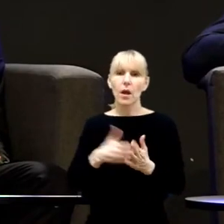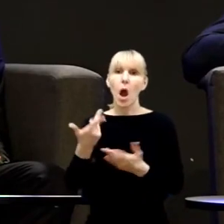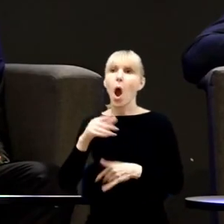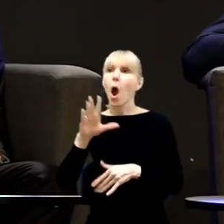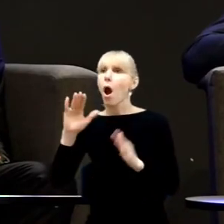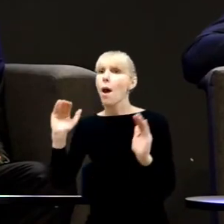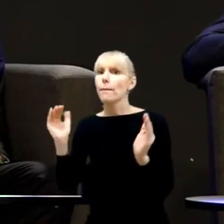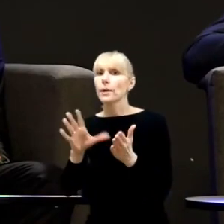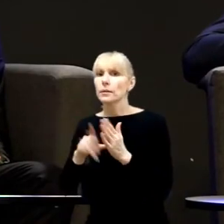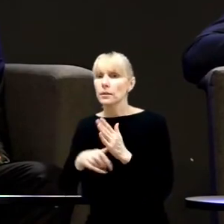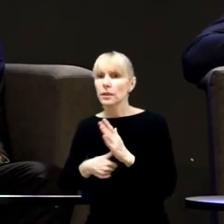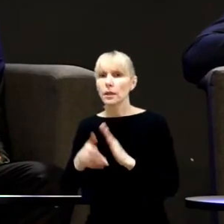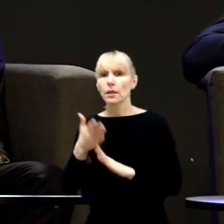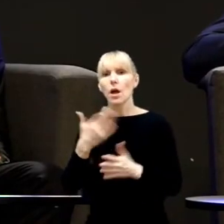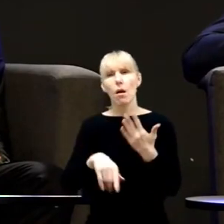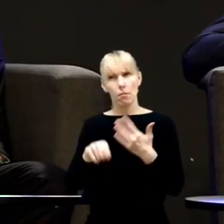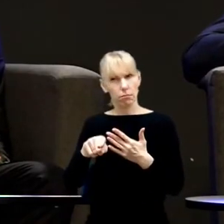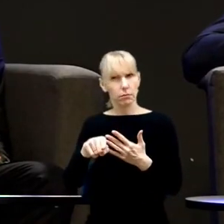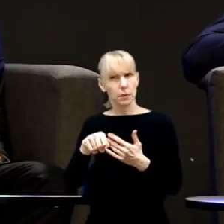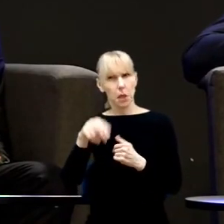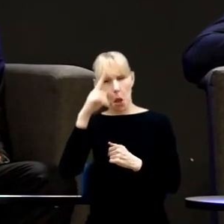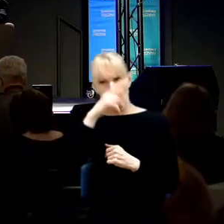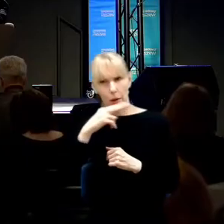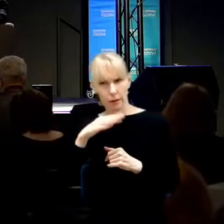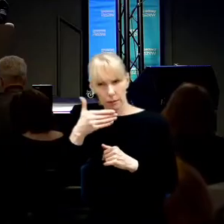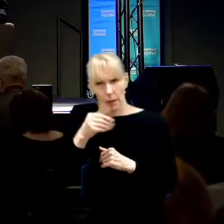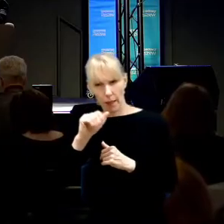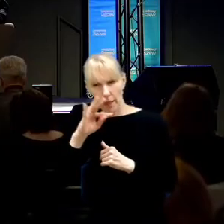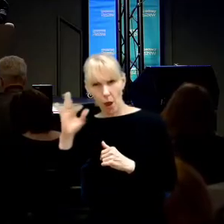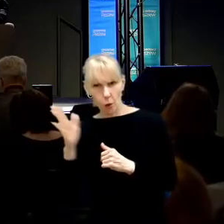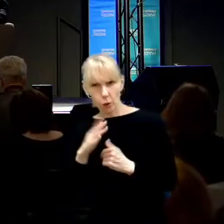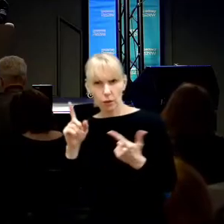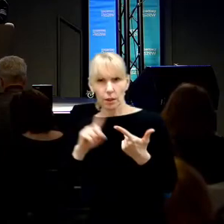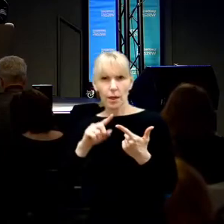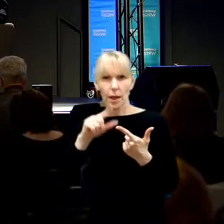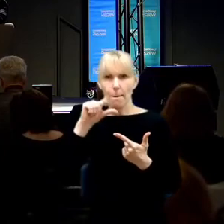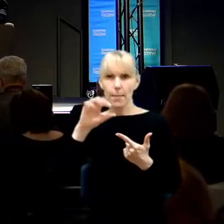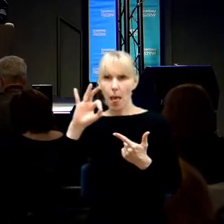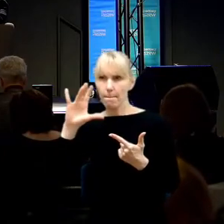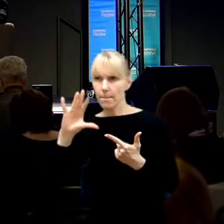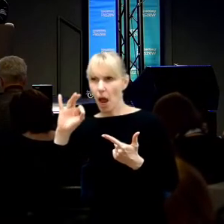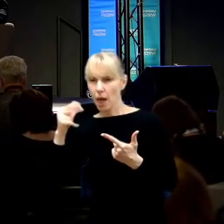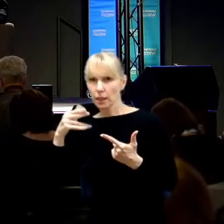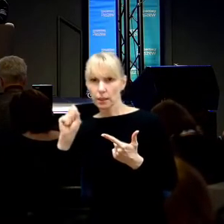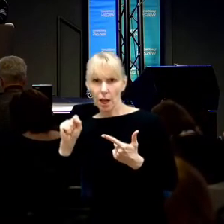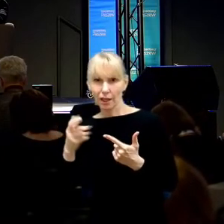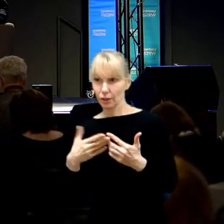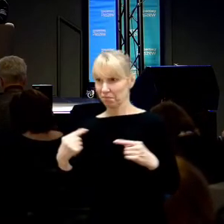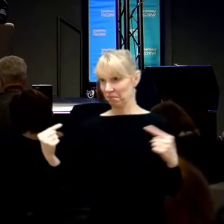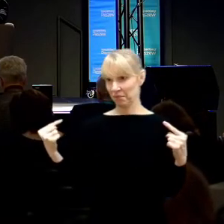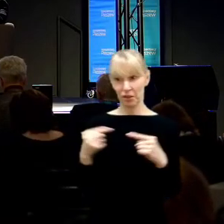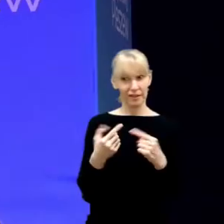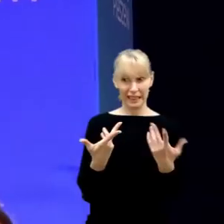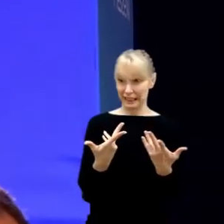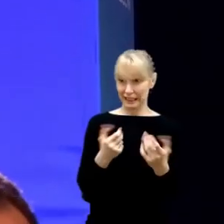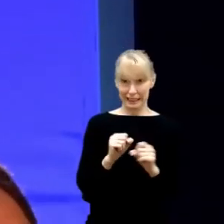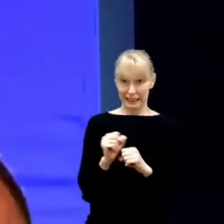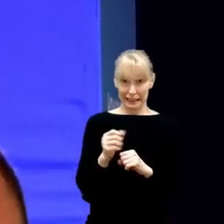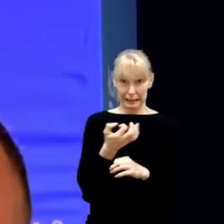To nie jest jakieś najlepsze z tego co wiem porównanie, więc może tutaj jest jakiś pomysł na…